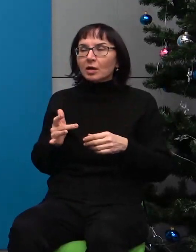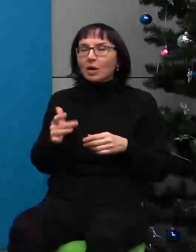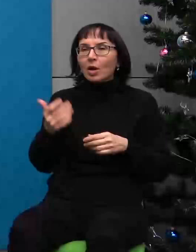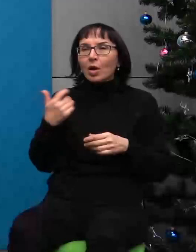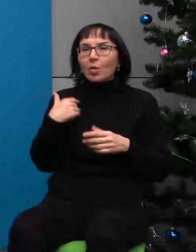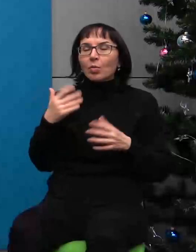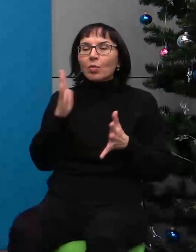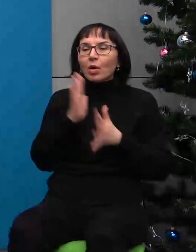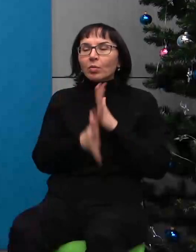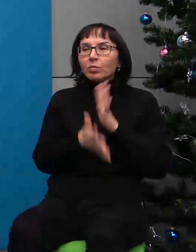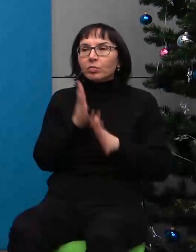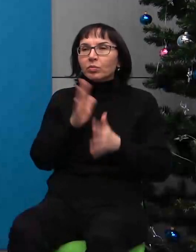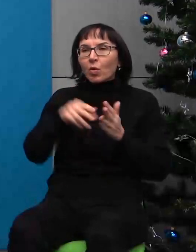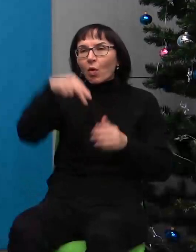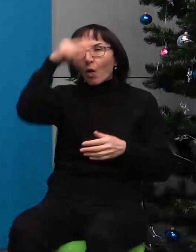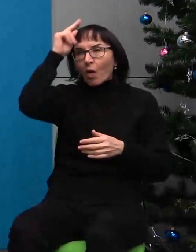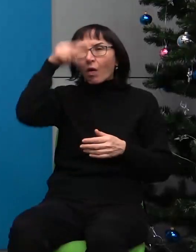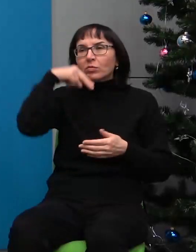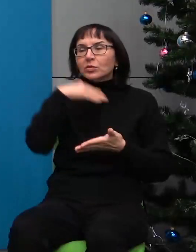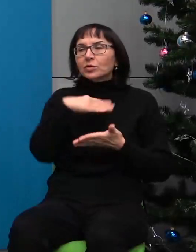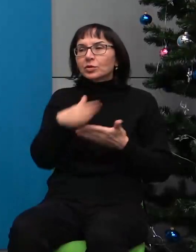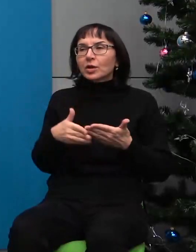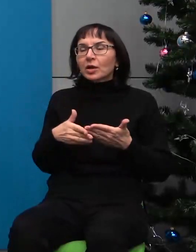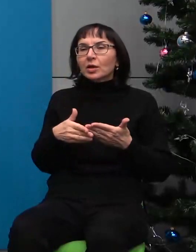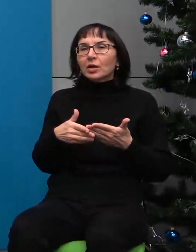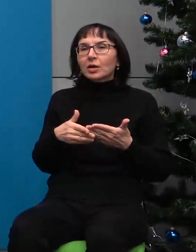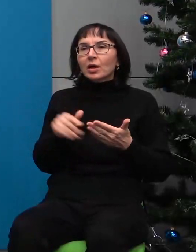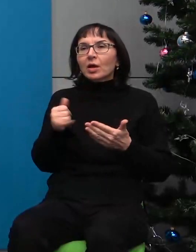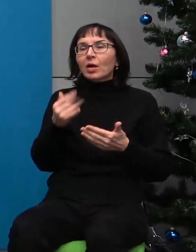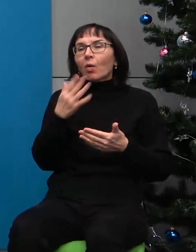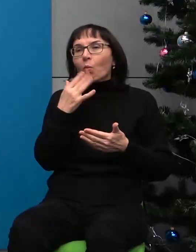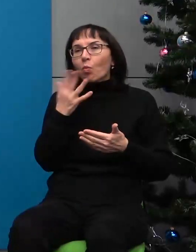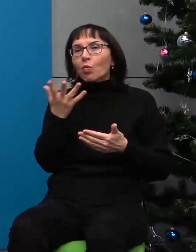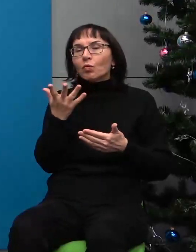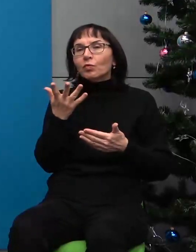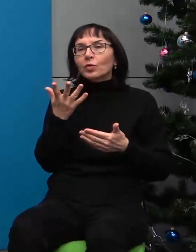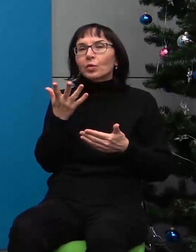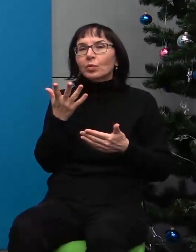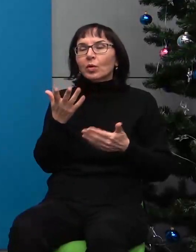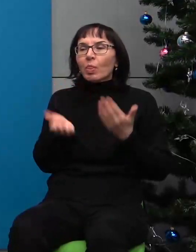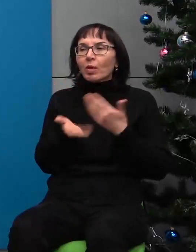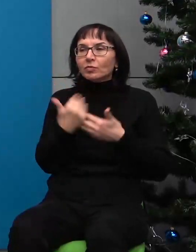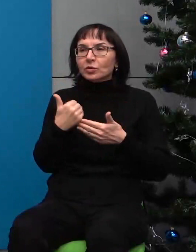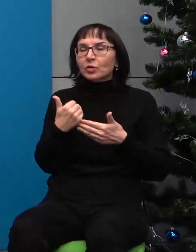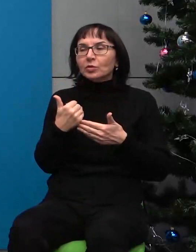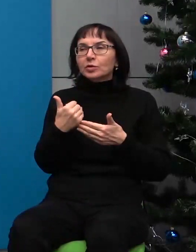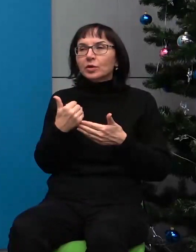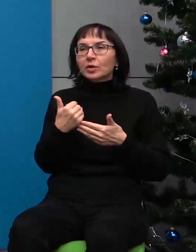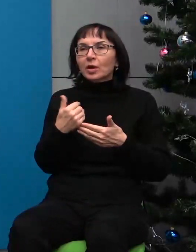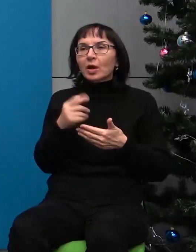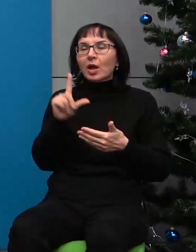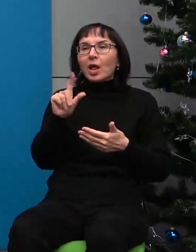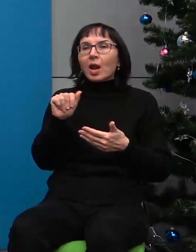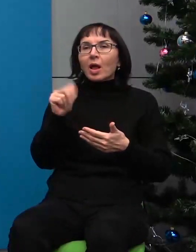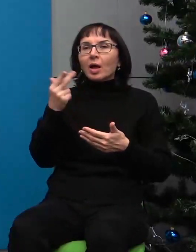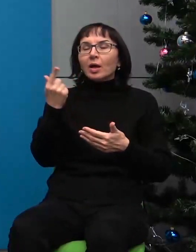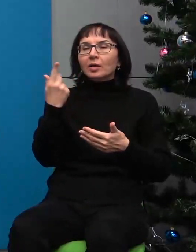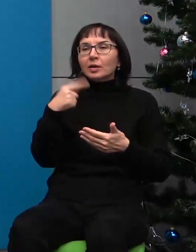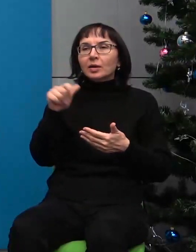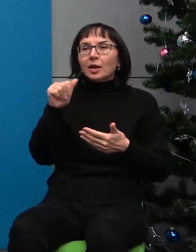jak to mówią nasi przyjaciele ze wschodu, Czerwoni. I Landau pojechał tam. I osadzono go w Drohobyczu.